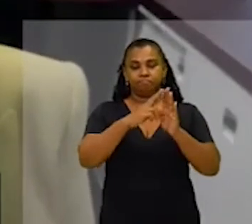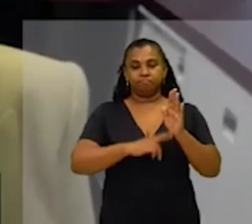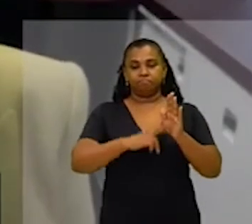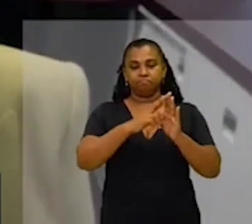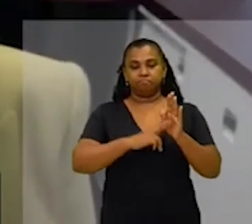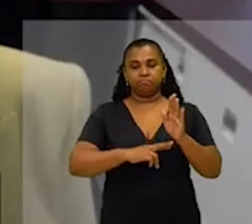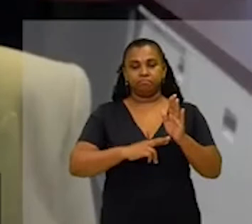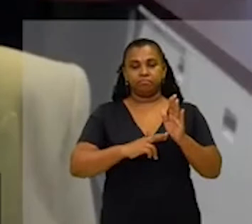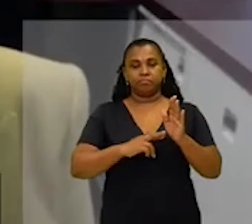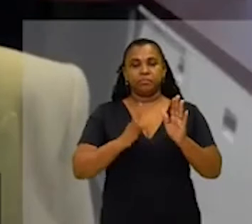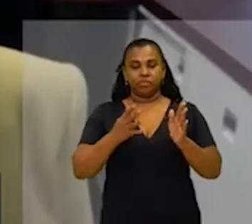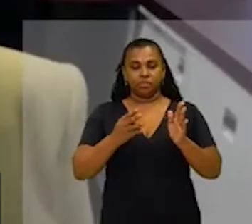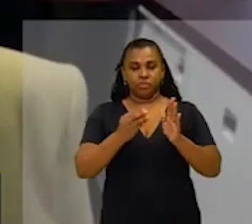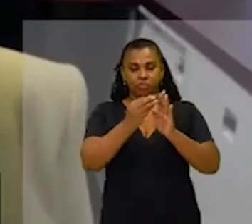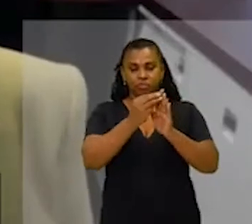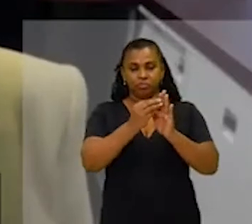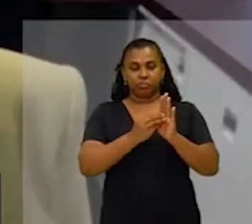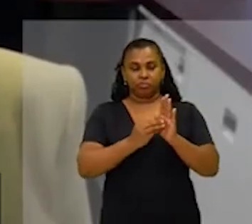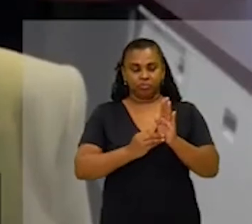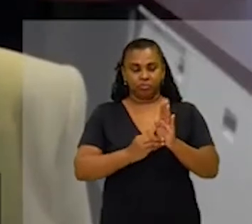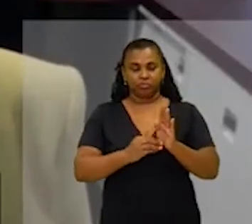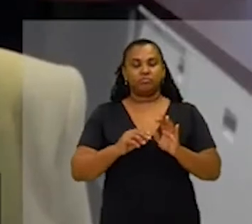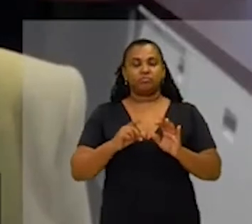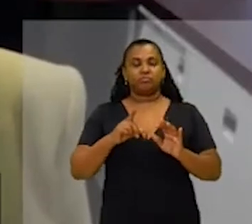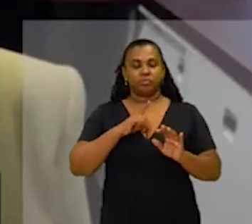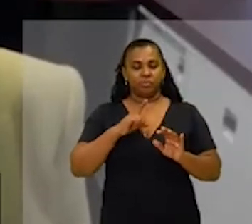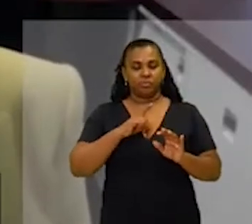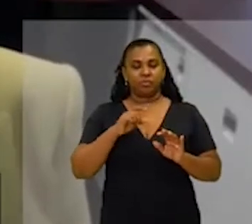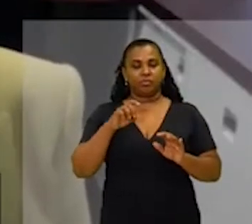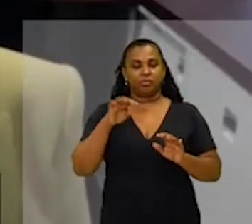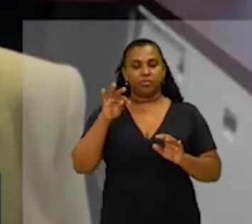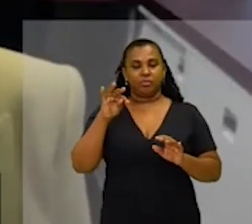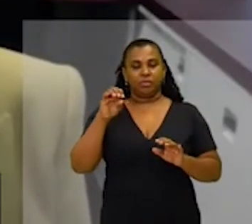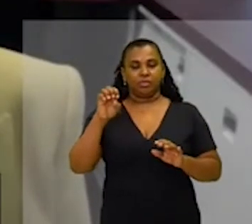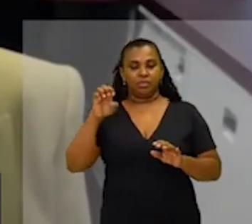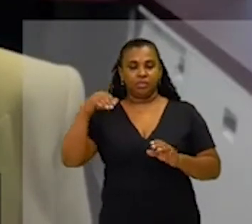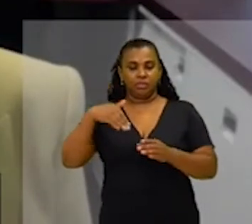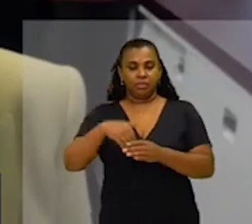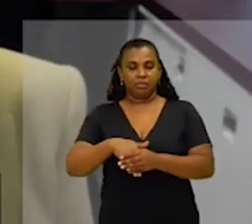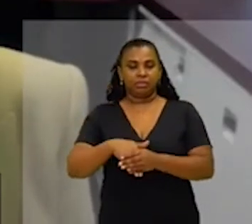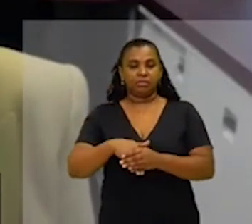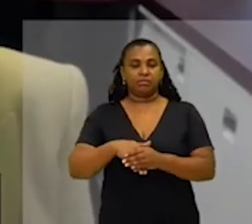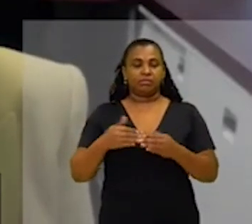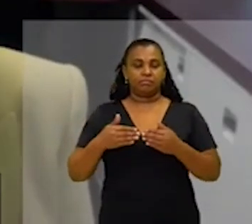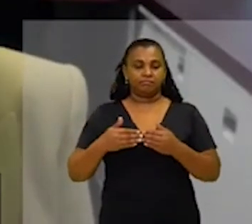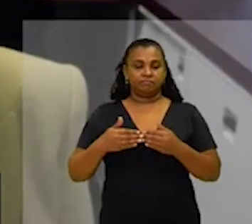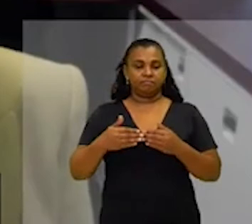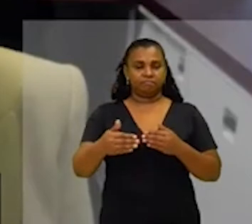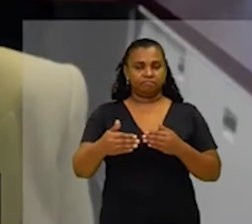o funcionamento do TSE para isso eu parte de algumas hipóteses exigir algumas premissas